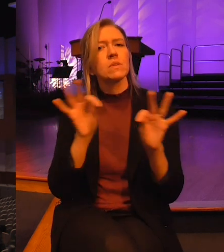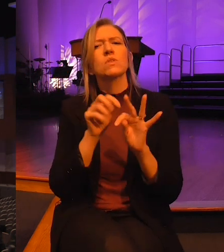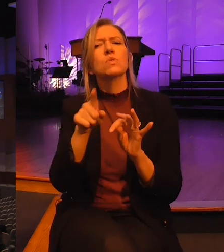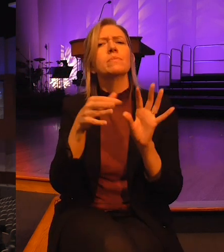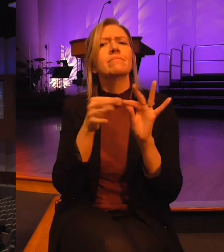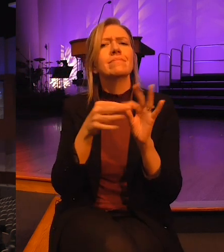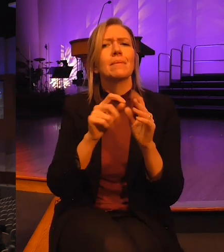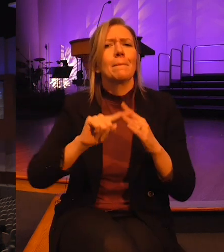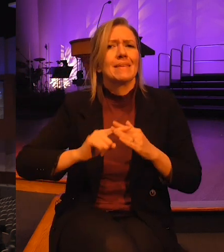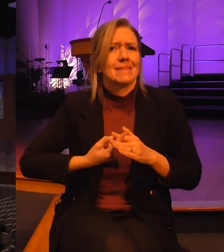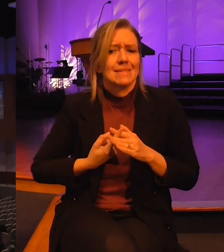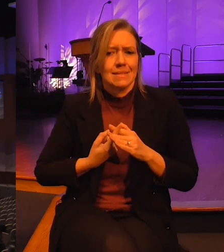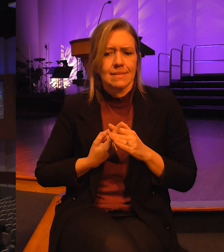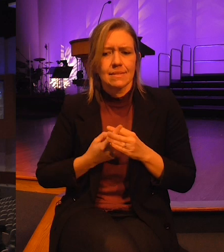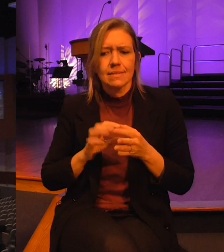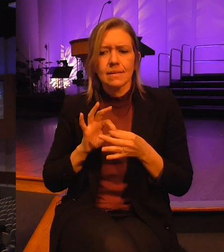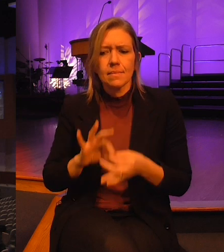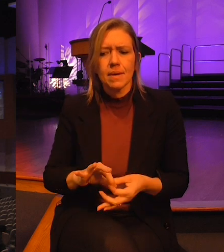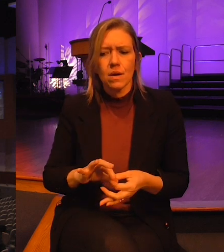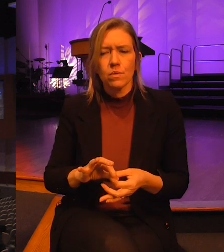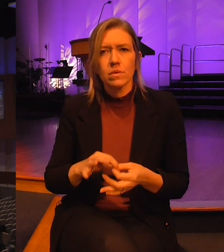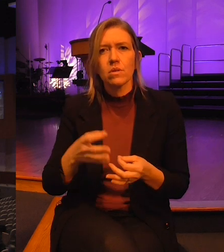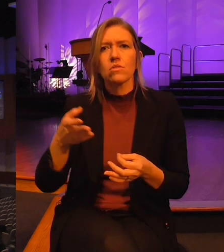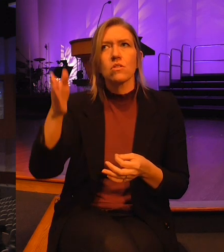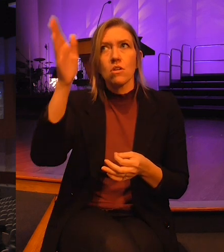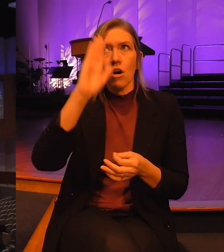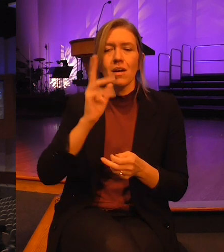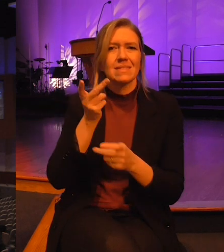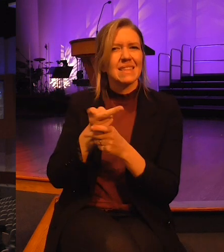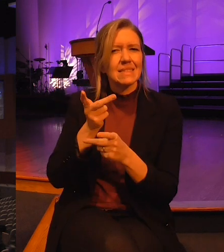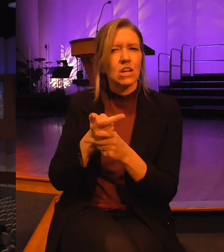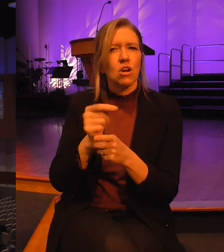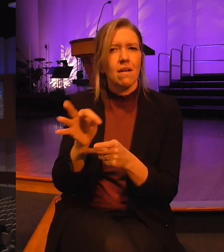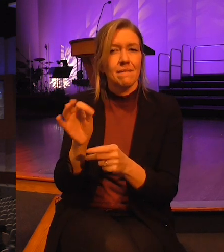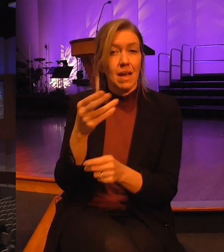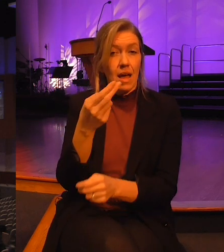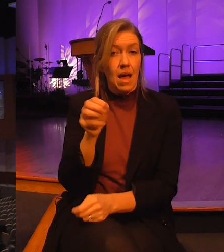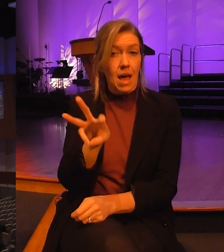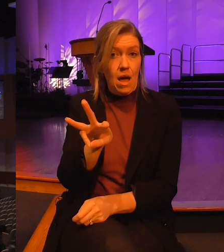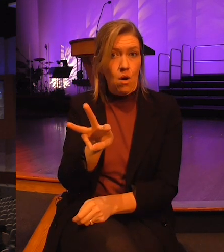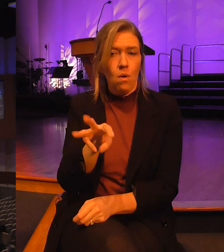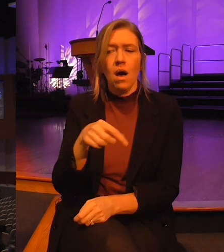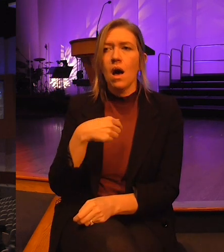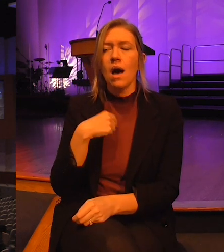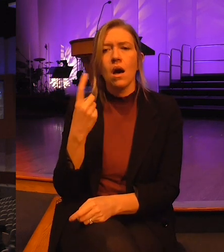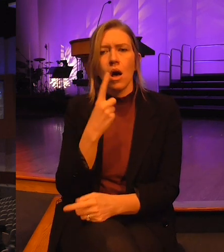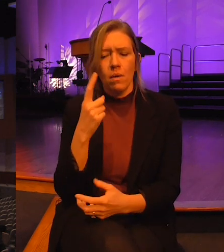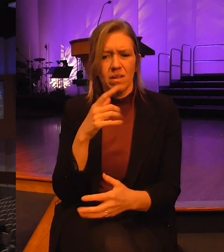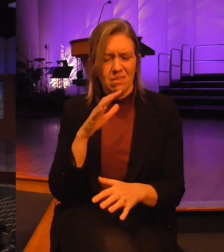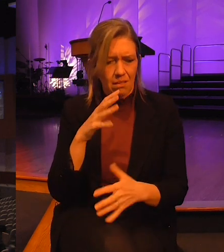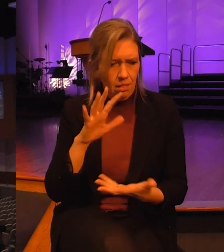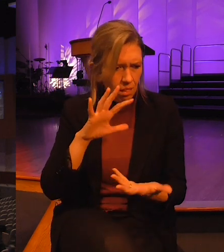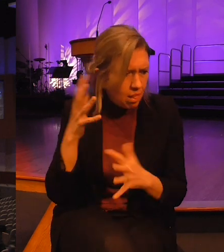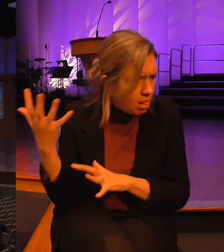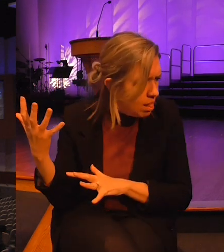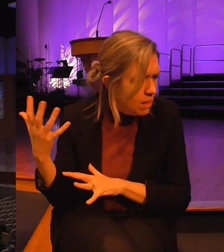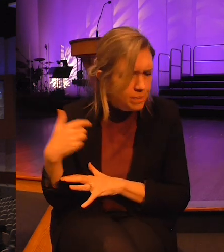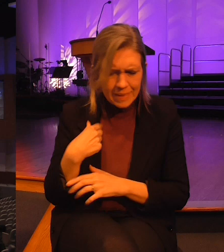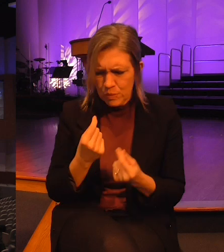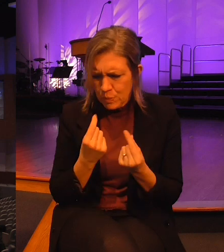acerca de que Dios se encarga del cómo porque me tropiezo. Dios se encarga